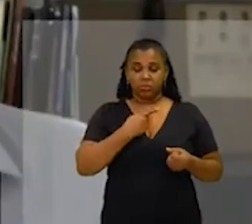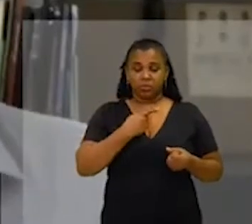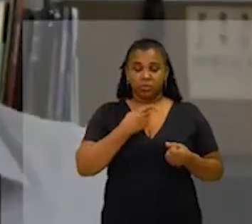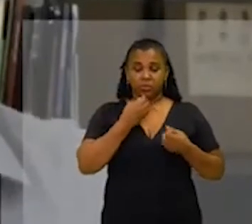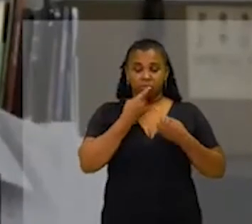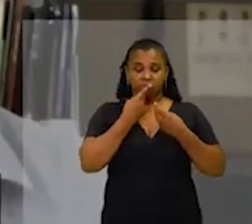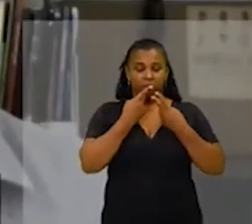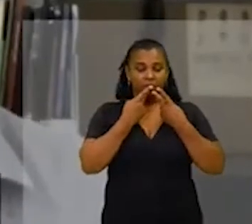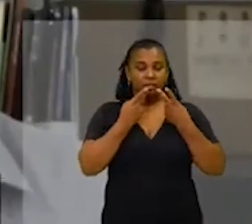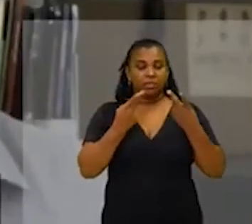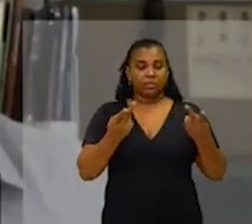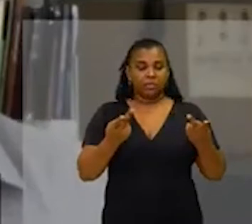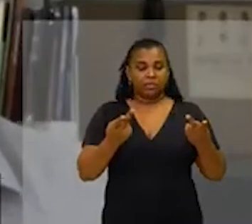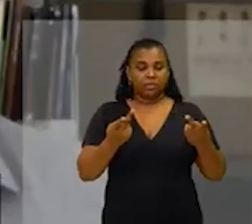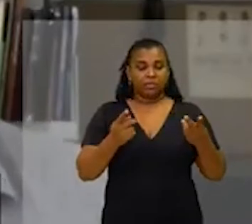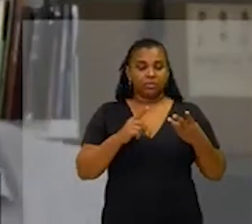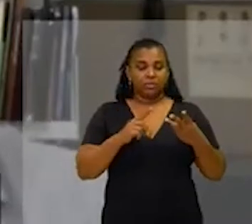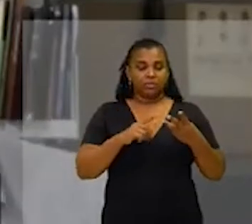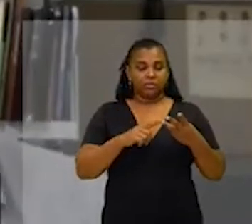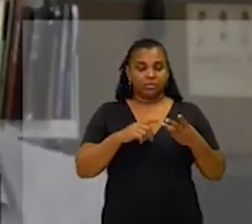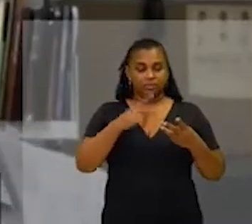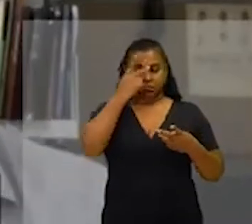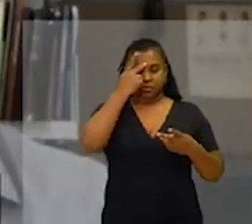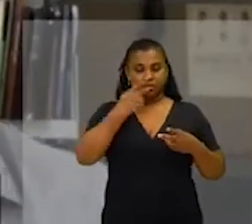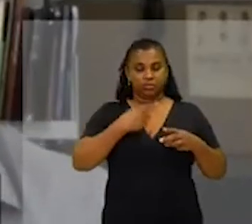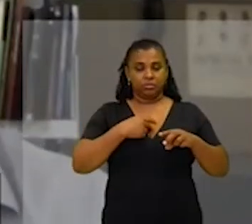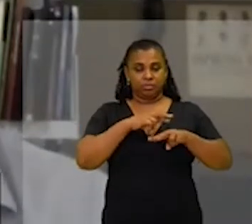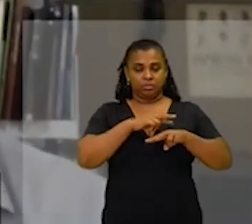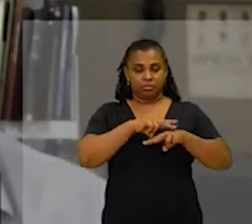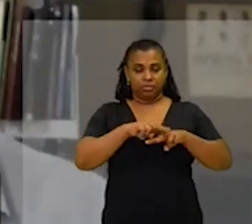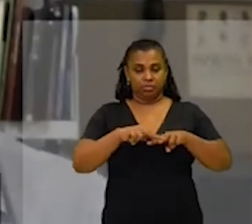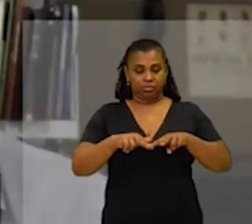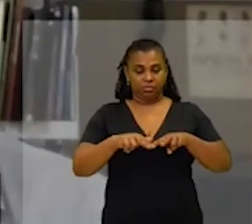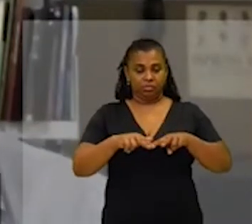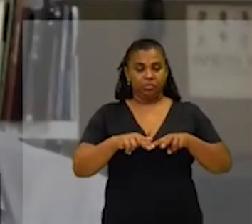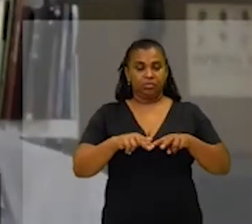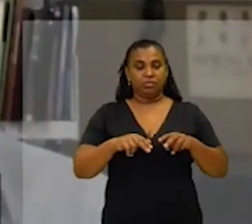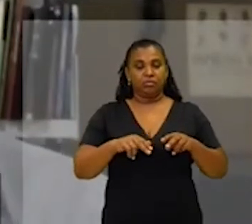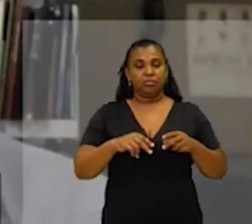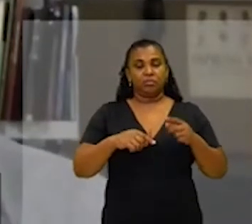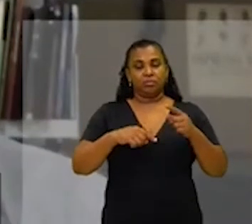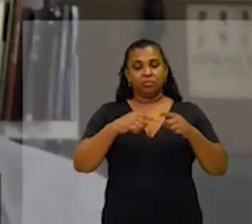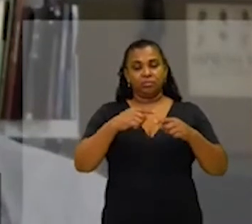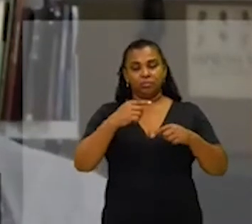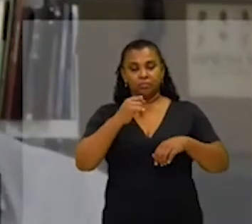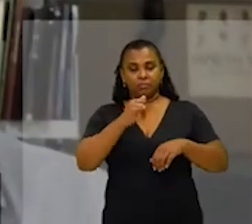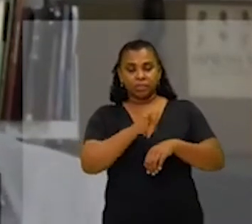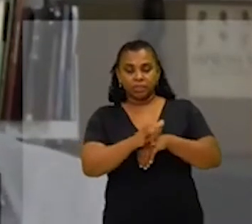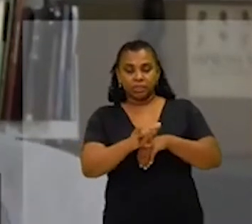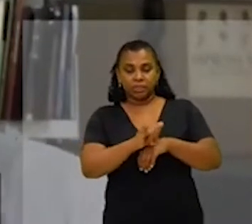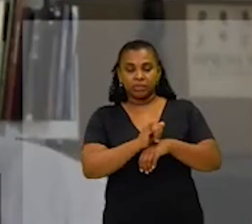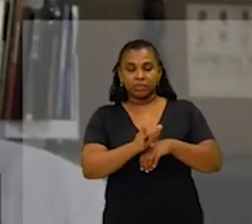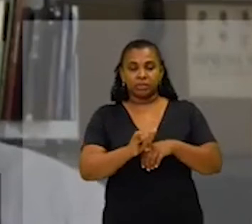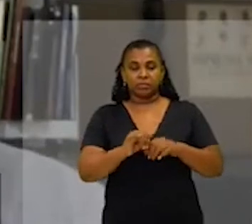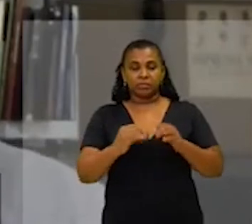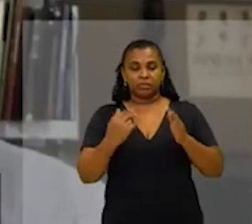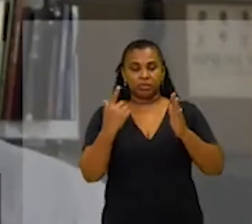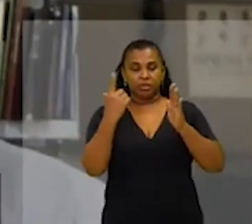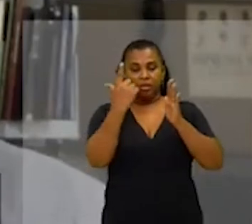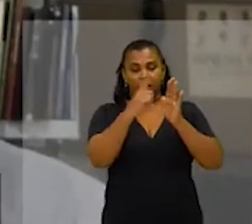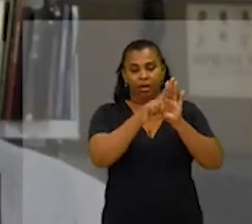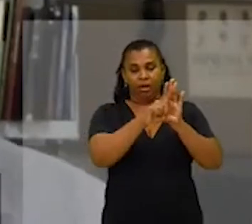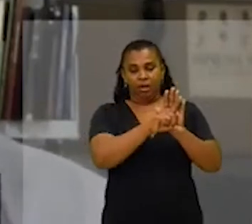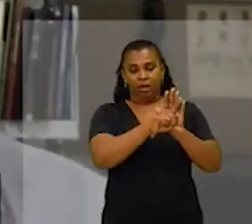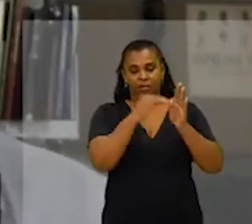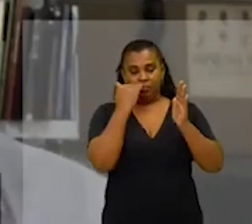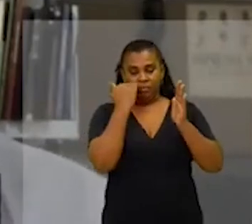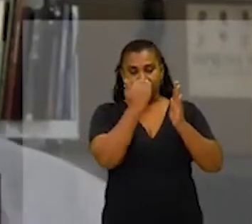mecanismo para fazer valer as leis mas sobretudo as leis que ensina nas ações afirmativas Então